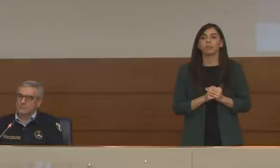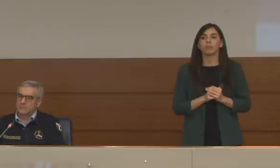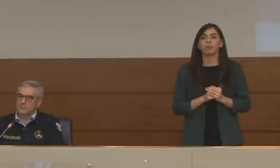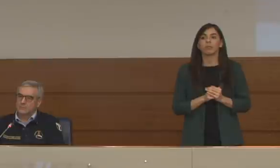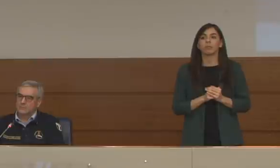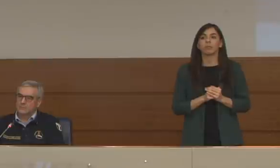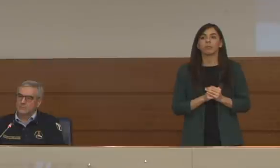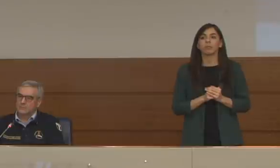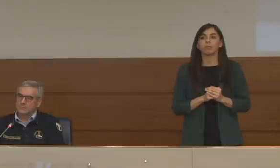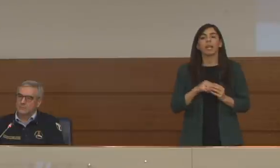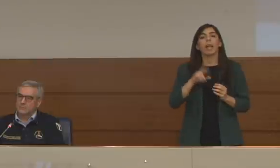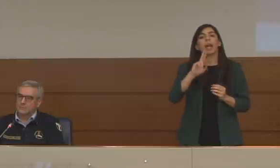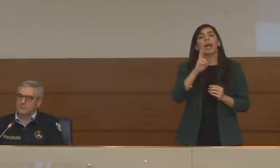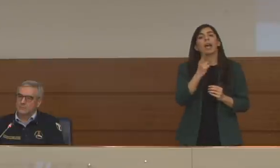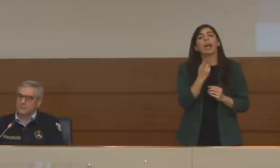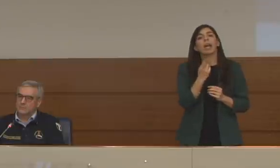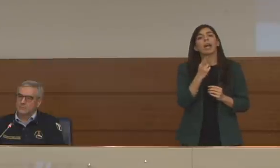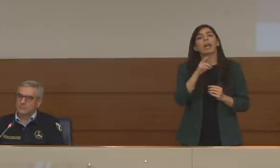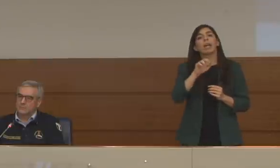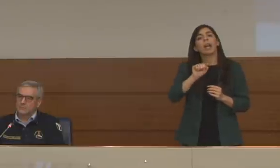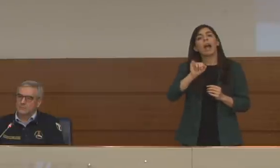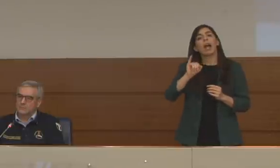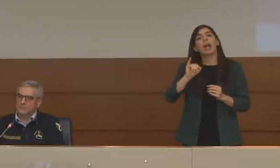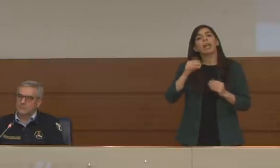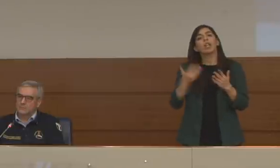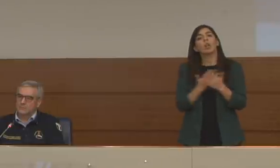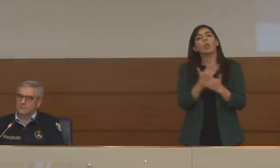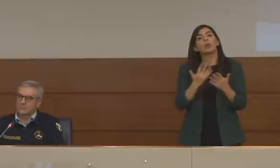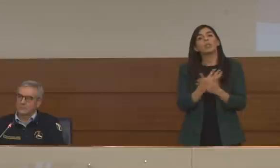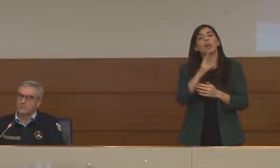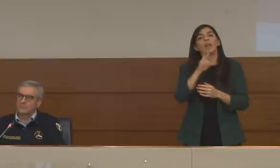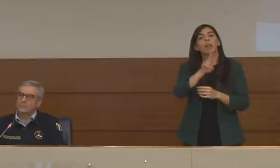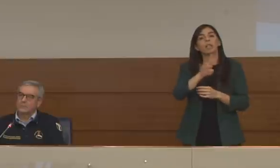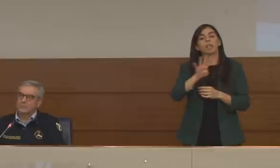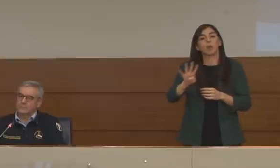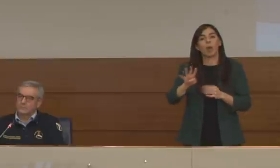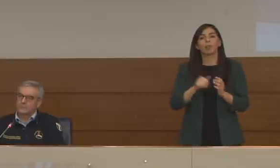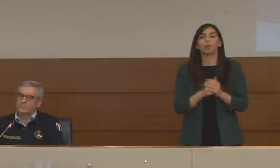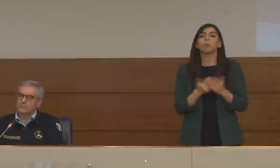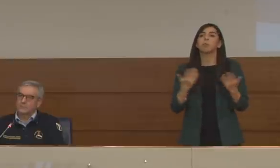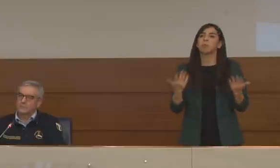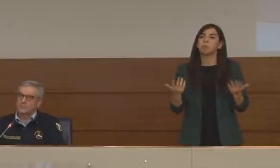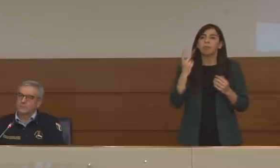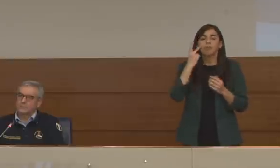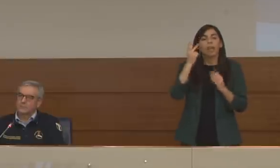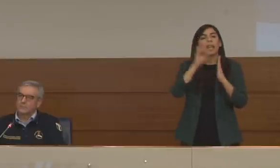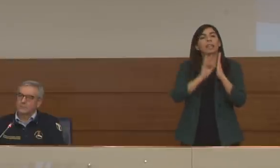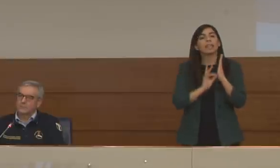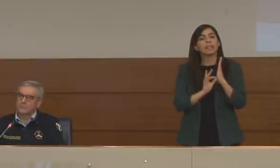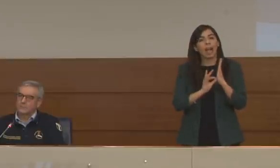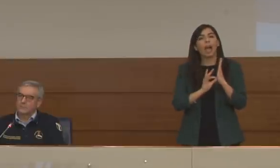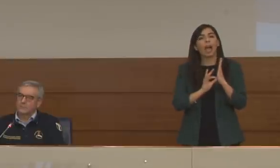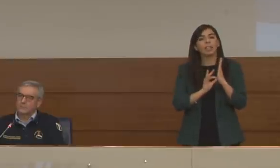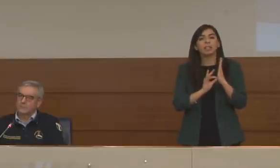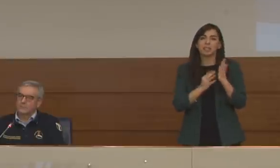Angela Caponnetto, Rainews24. I dati sono meno allarmanti, questo lo possiamo dire, l'abbiamo detto.